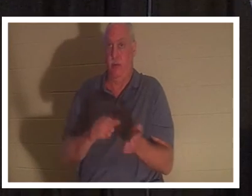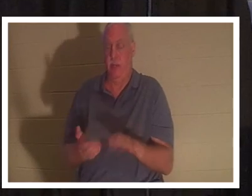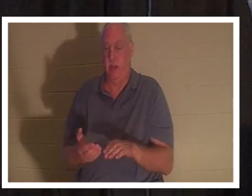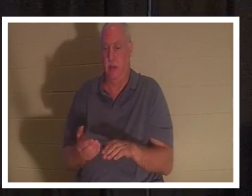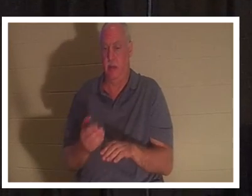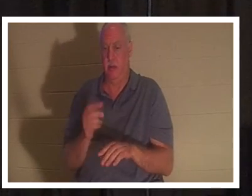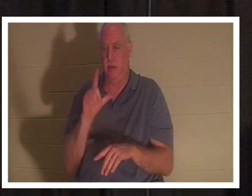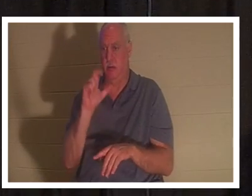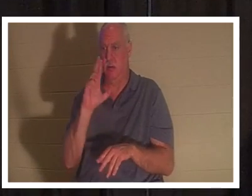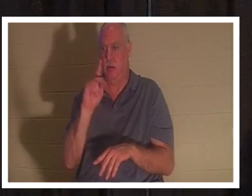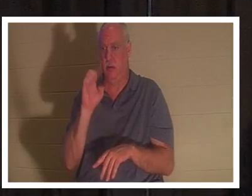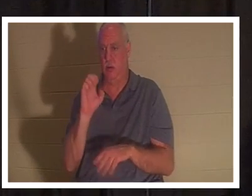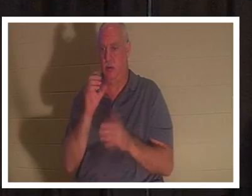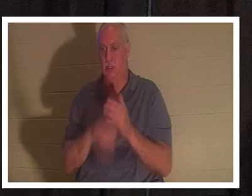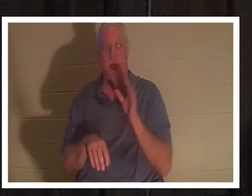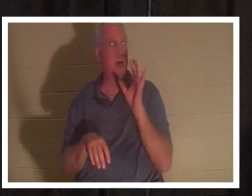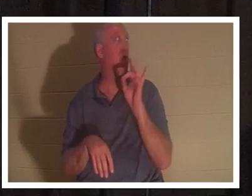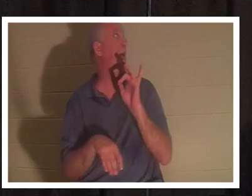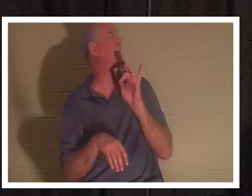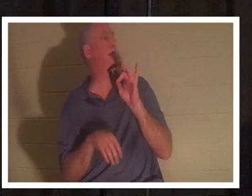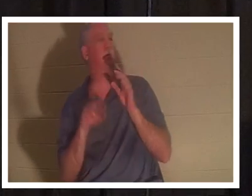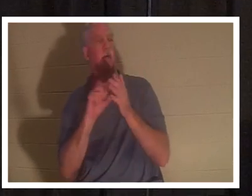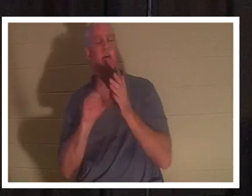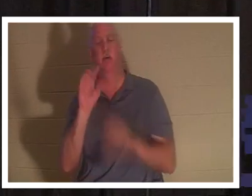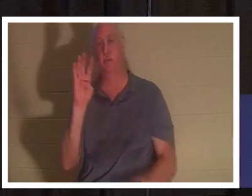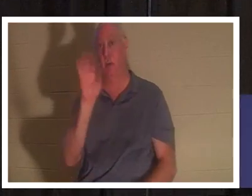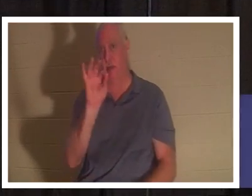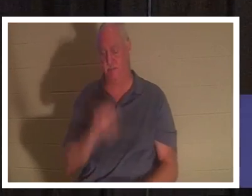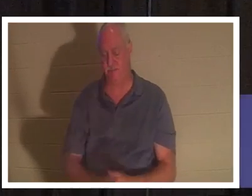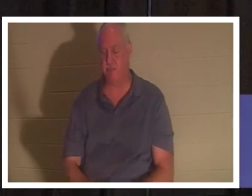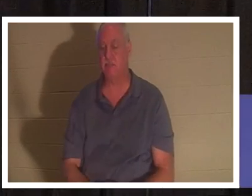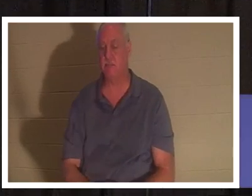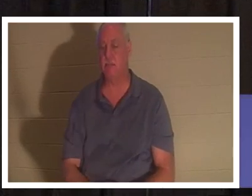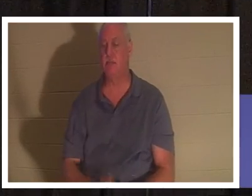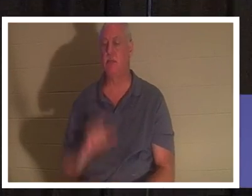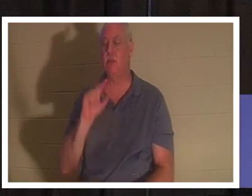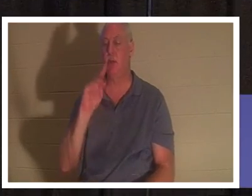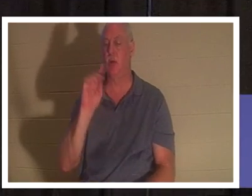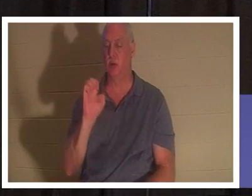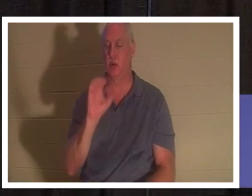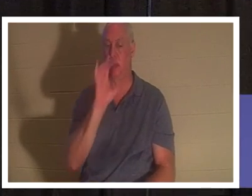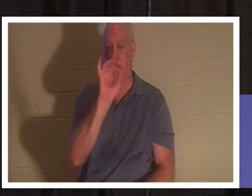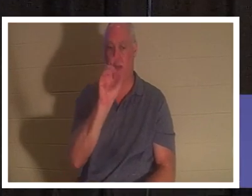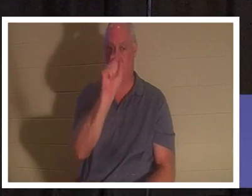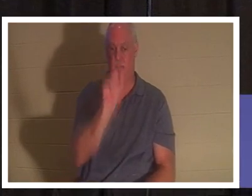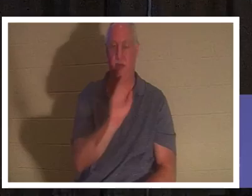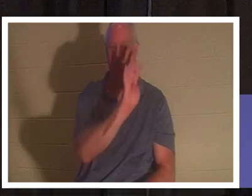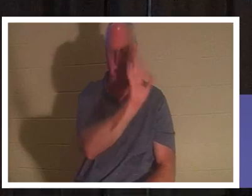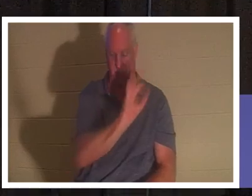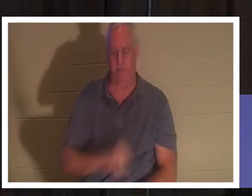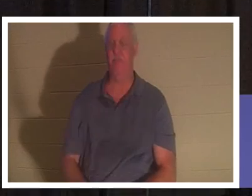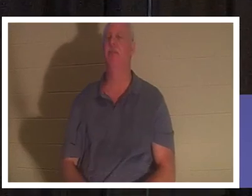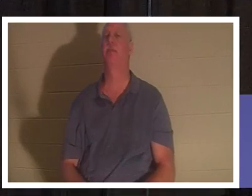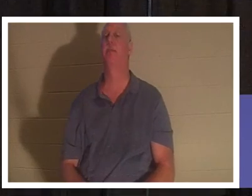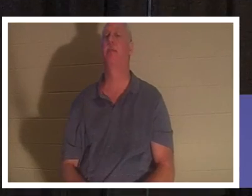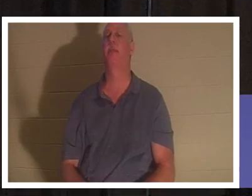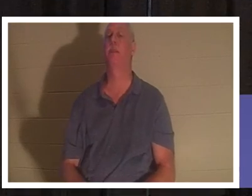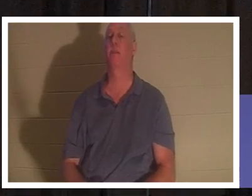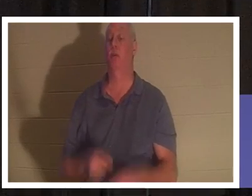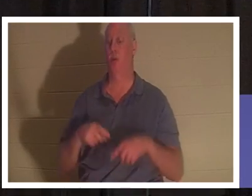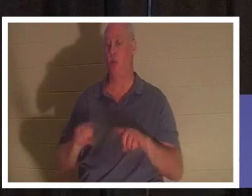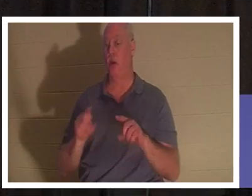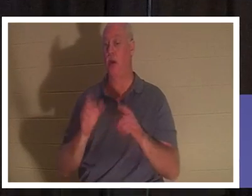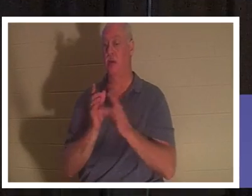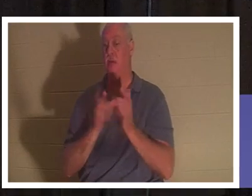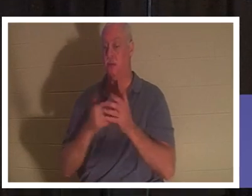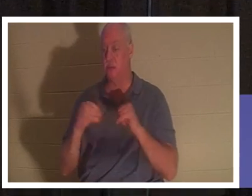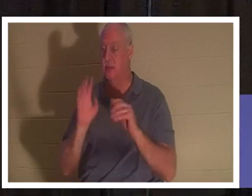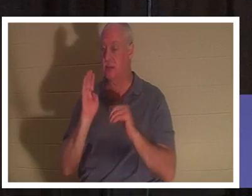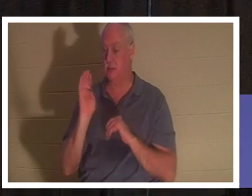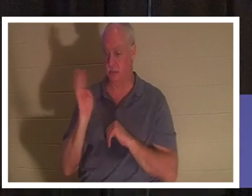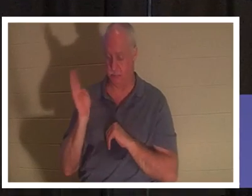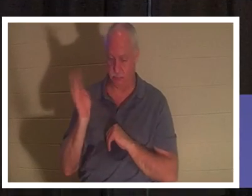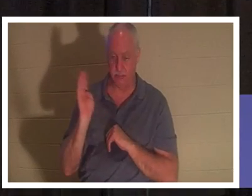. In Vers 49 heißt es in Lukas 8:49: „Während Jesus noch redete, kam jemand aus dem Hause